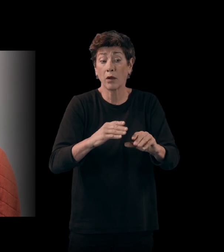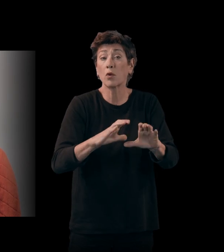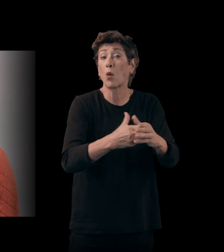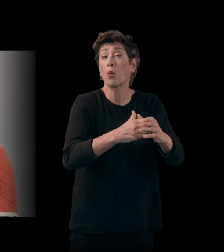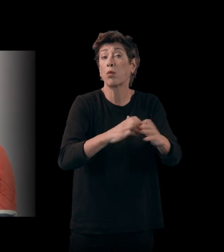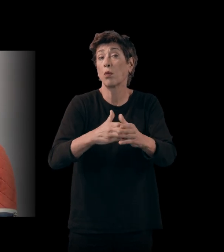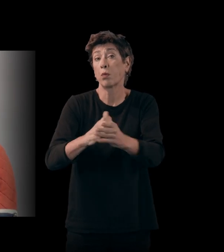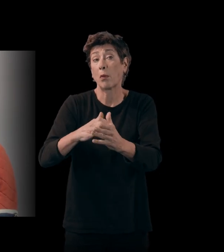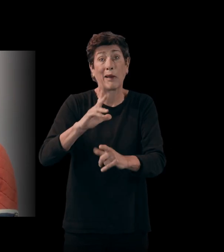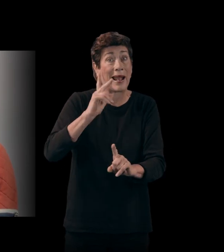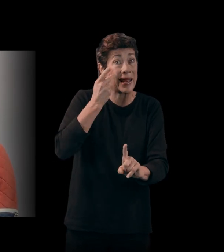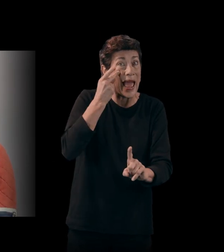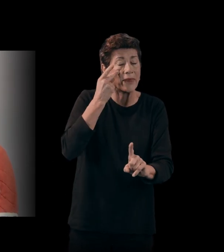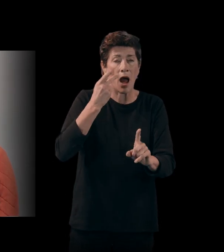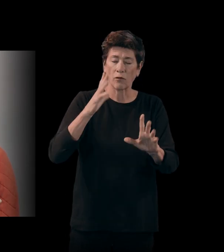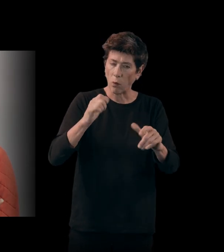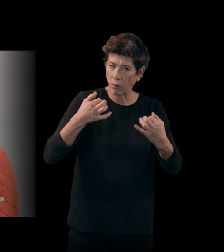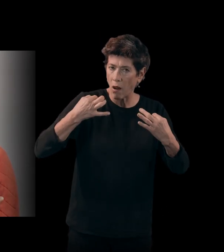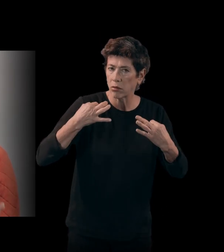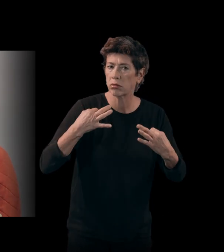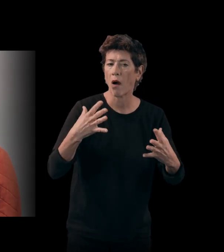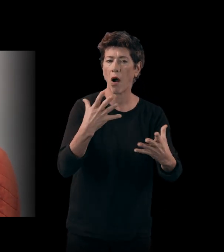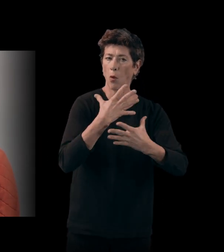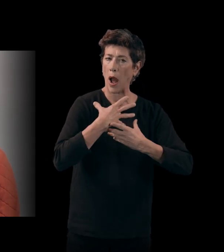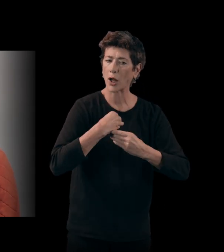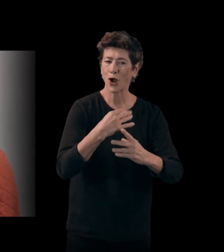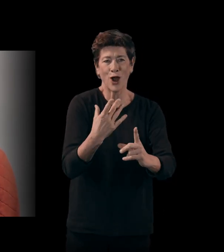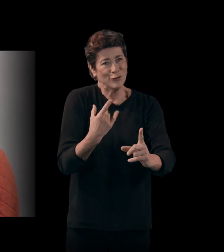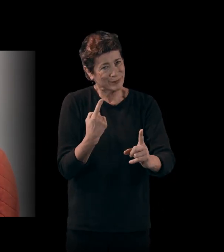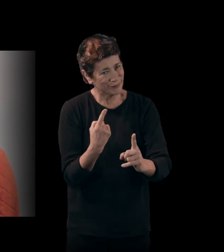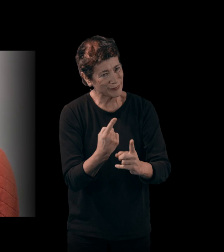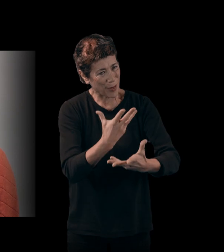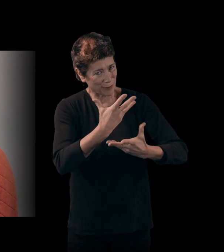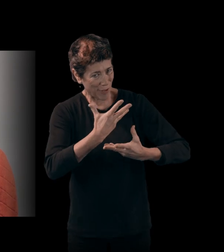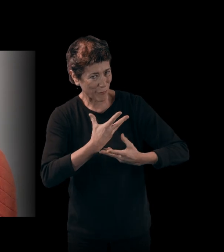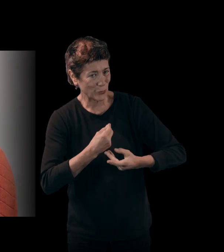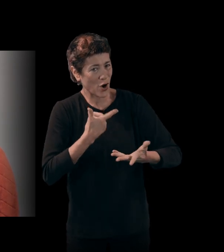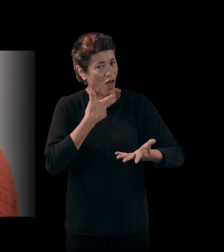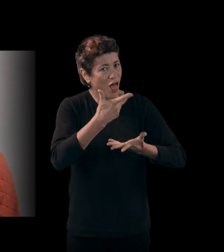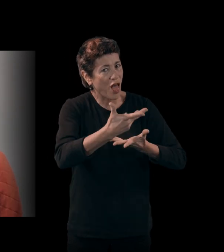Kanaks qui prennent un temps qu'on ne prend plus pour parler et pour